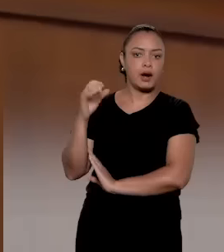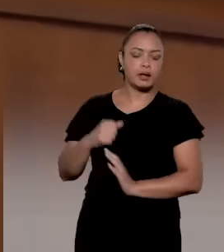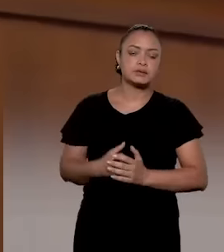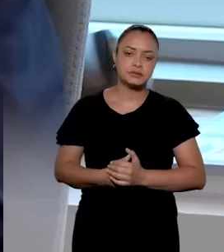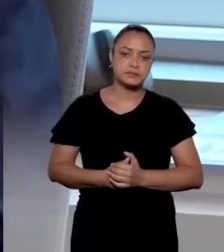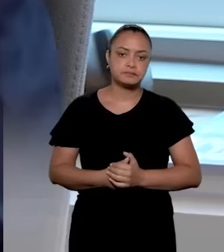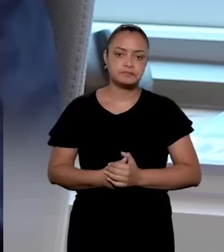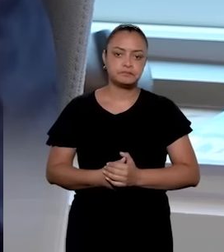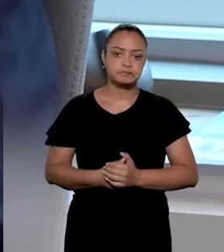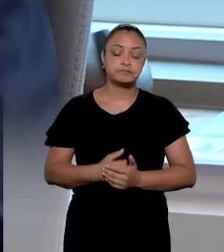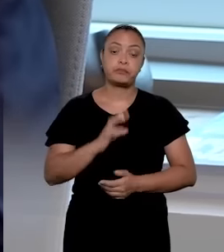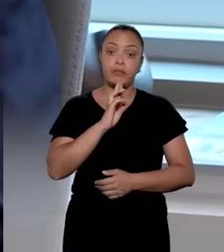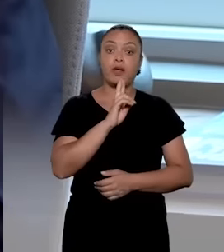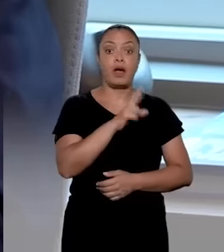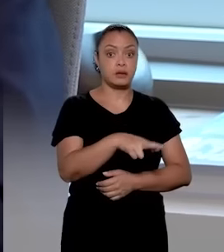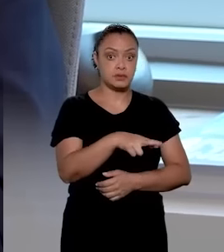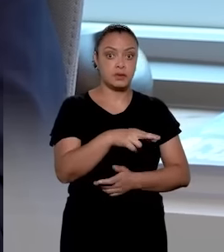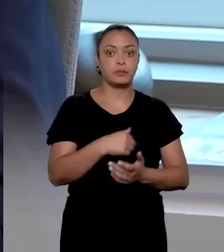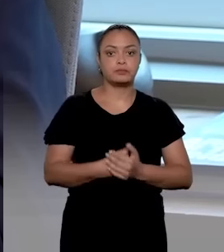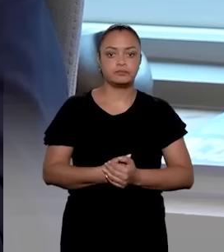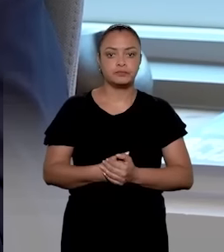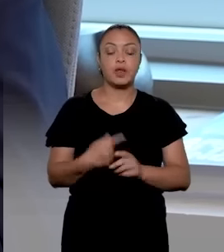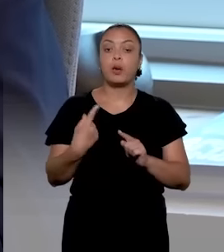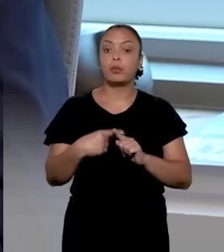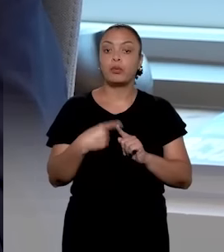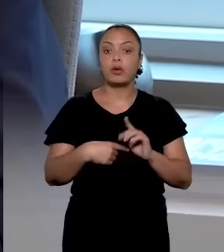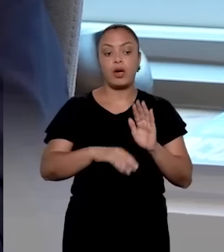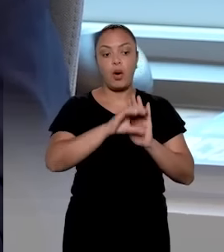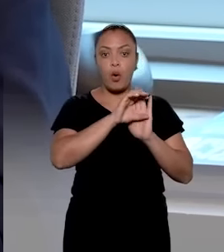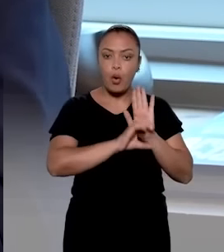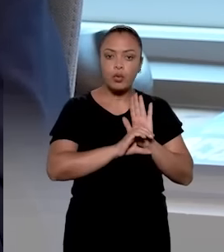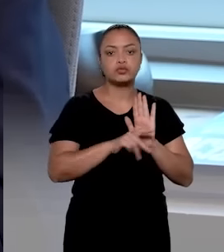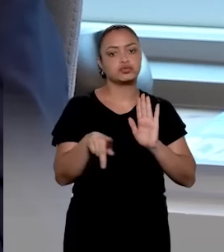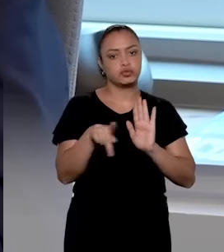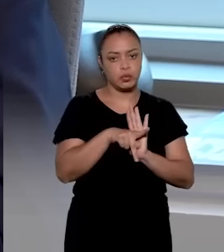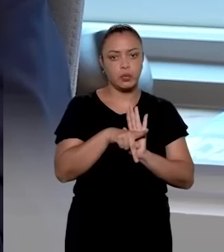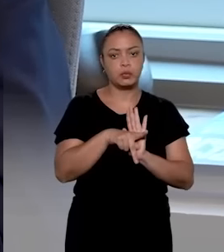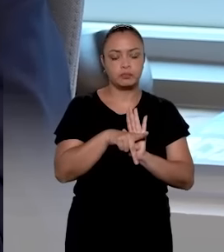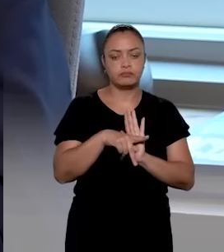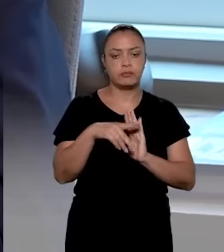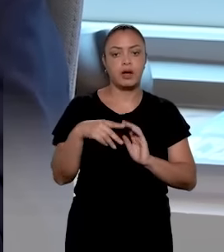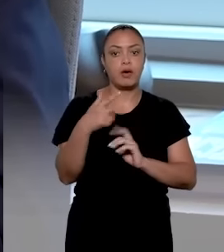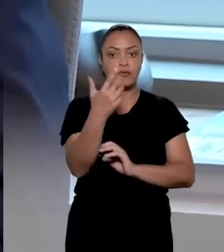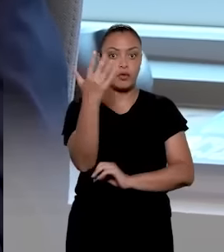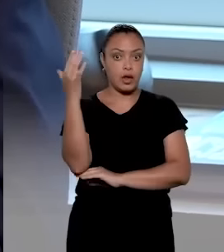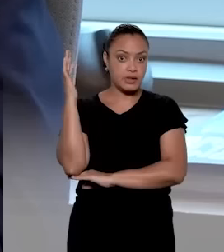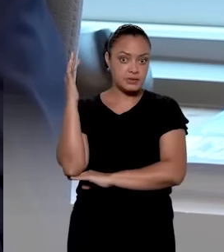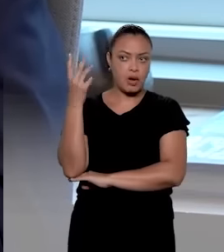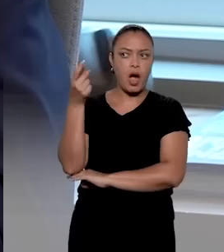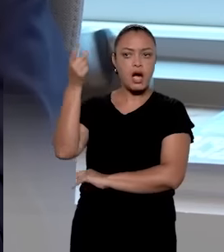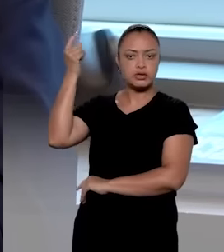É, você tem toda razão. Isso se deve ao Código Florestal, que já é um código antigo, mas o atual